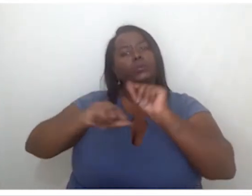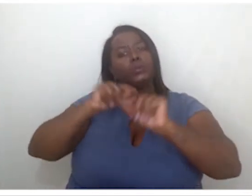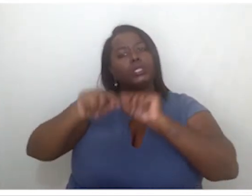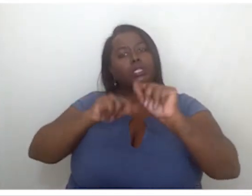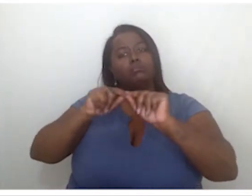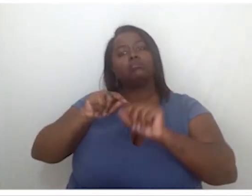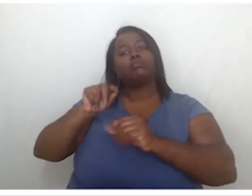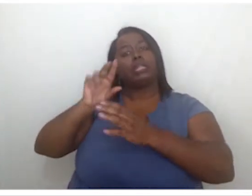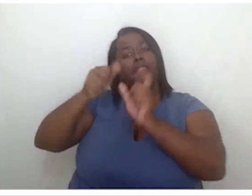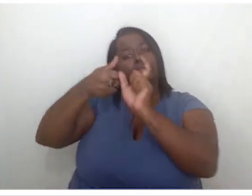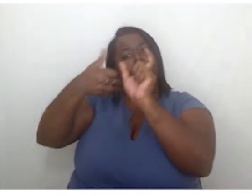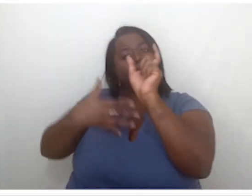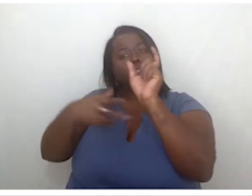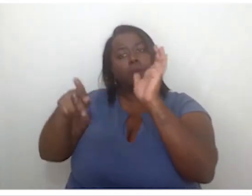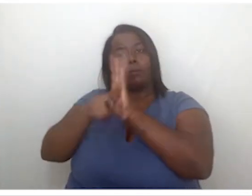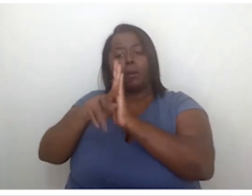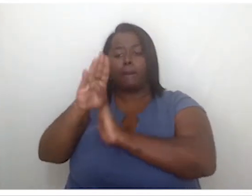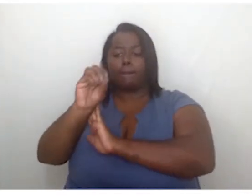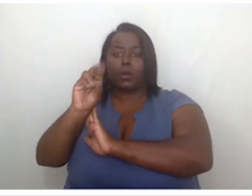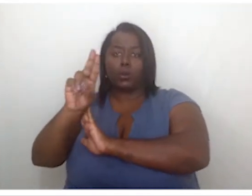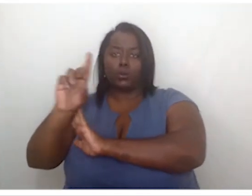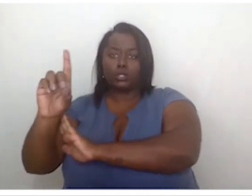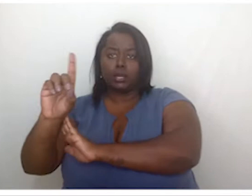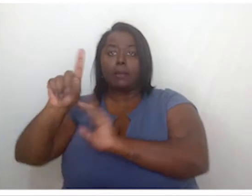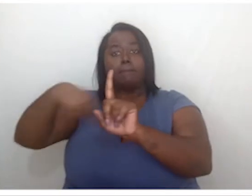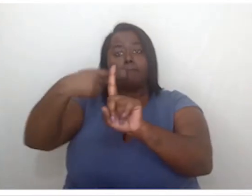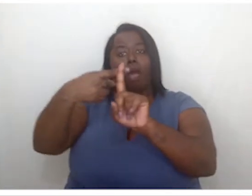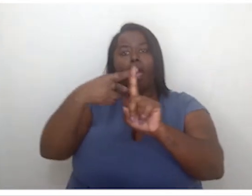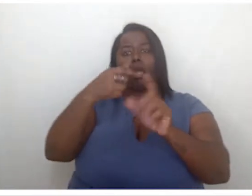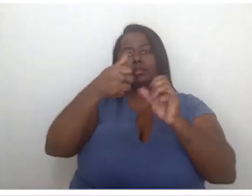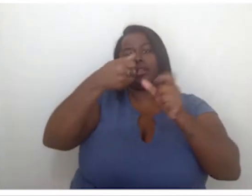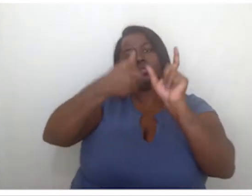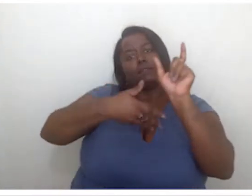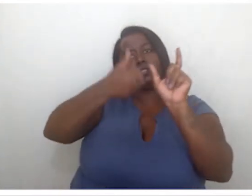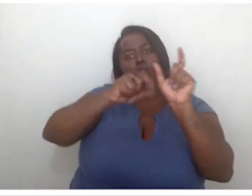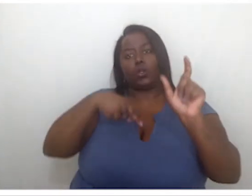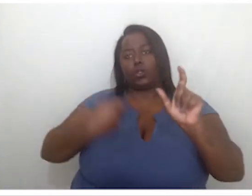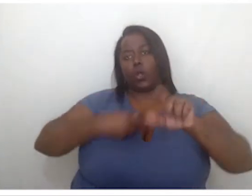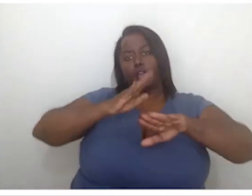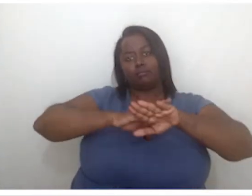y, en parte, añadimos un elemento adicional a la definición.